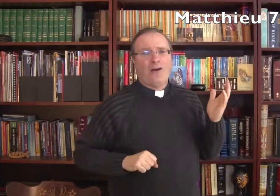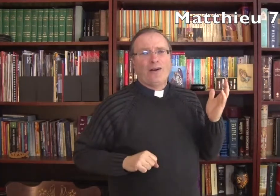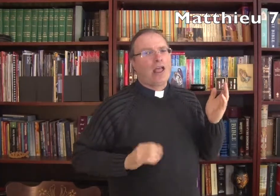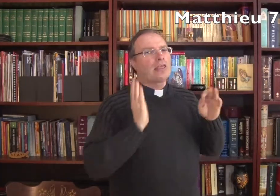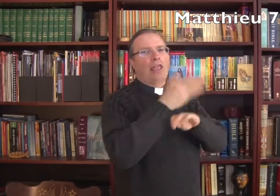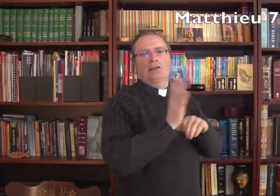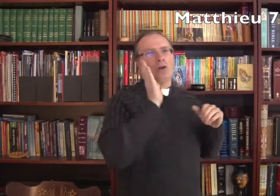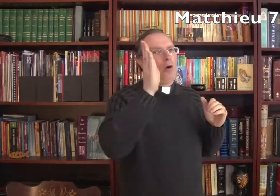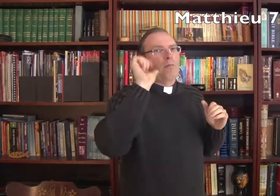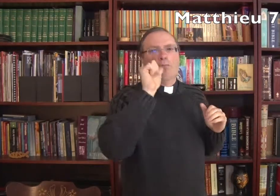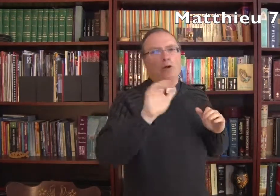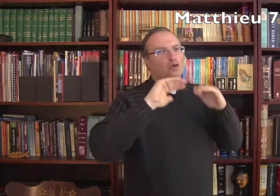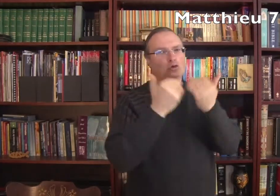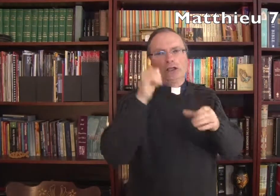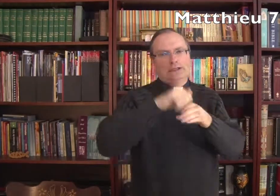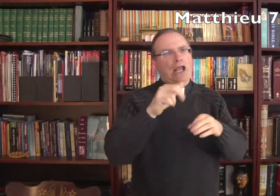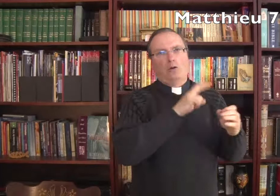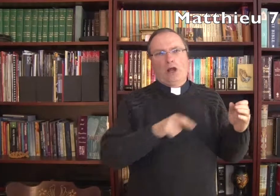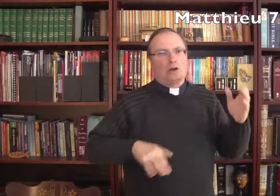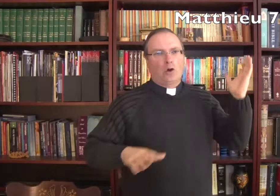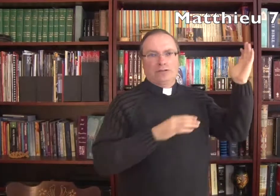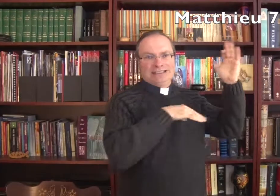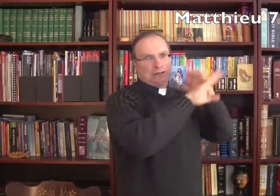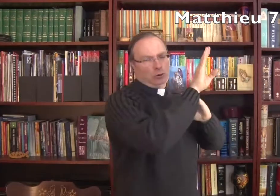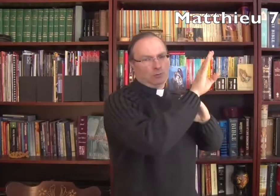n’entreront pas tous dans le royaume des cieux,